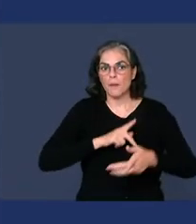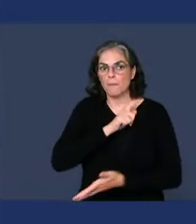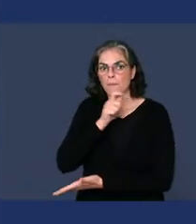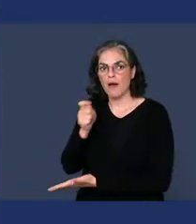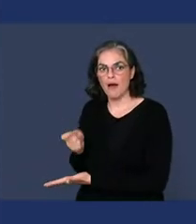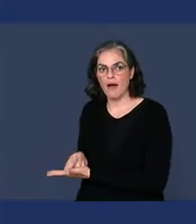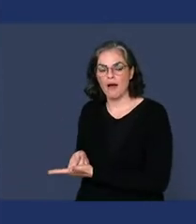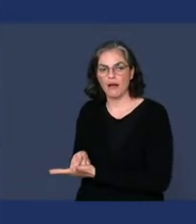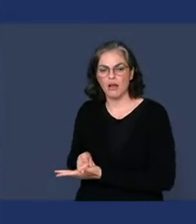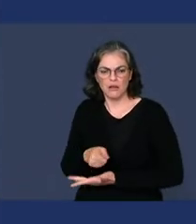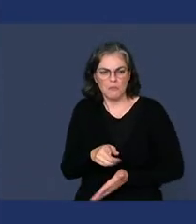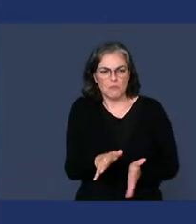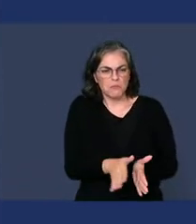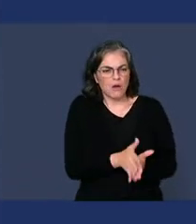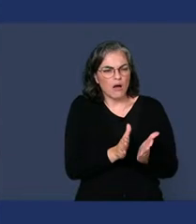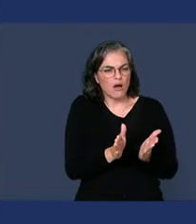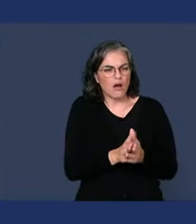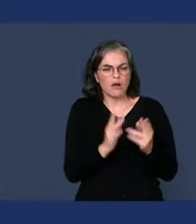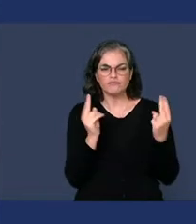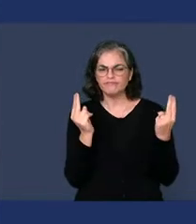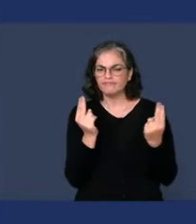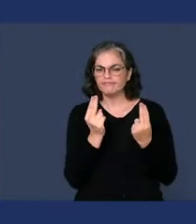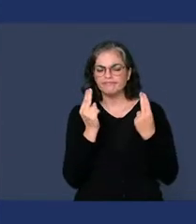PARA SETOR ESPECÍFICO, ORÇ AMENTO, PAGO POR BRASILEIROS, MAIS POBRES QUE NÃO TEM